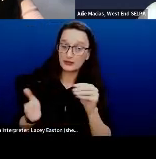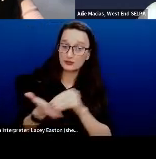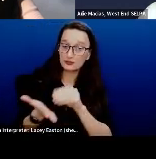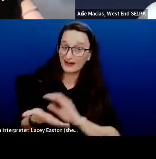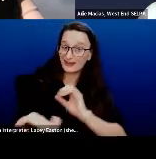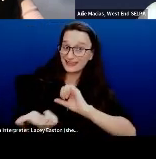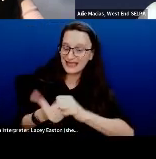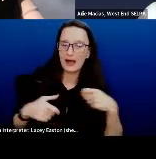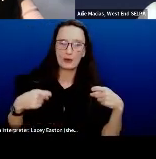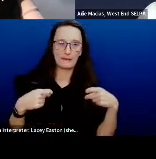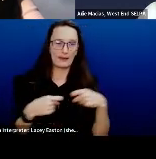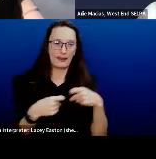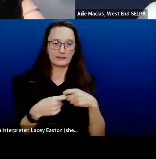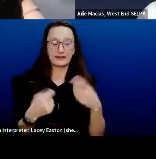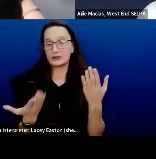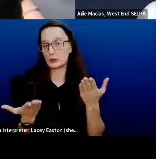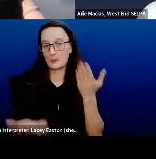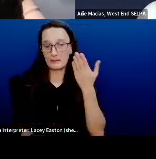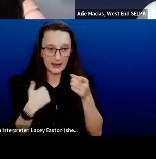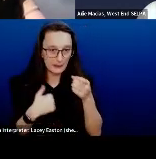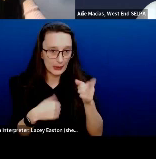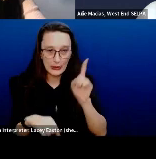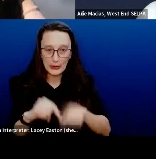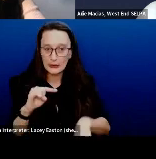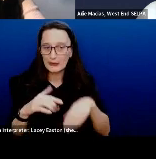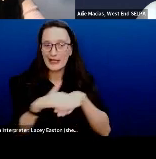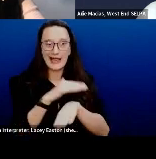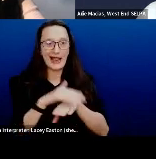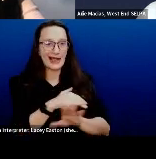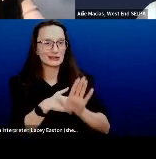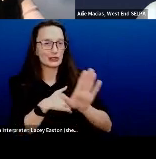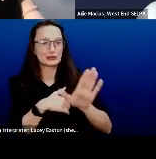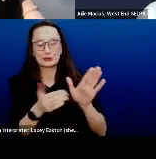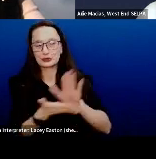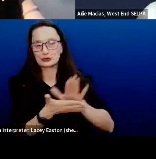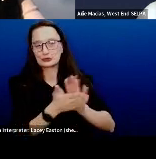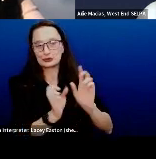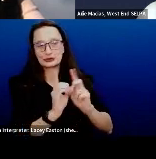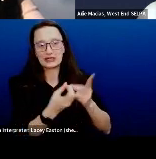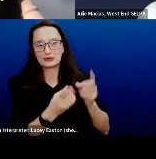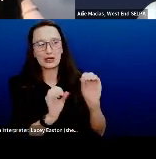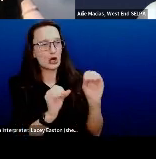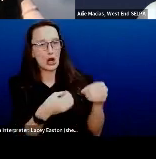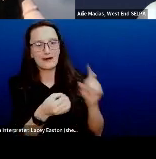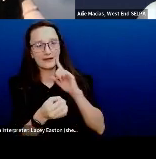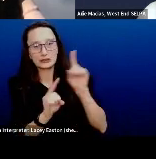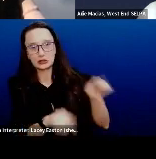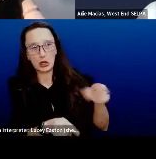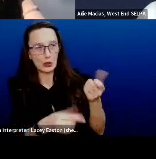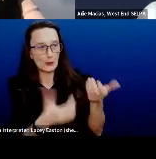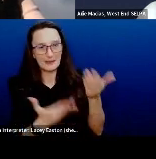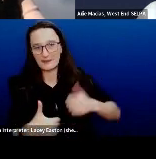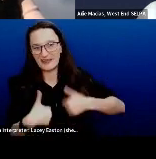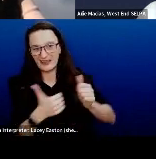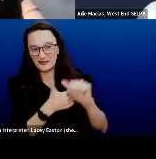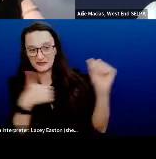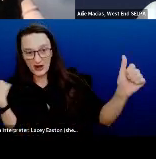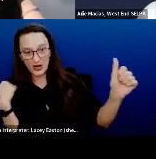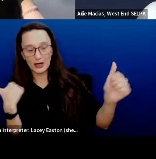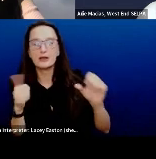acceder a la oficina de su distrito escolar o está demasiado lejos, puede pedirles que hagan